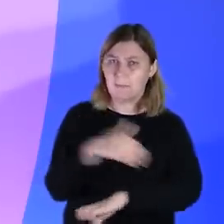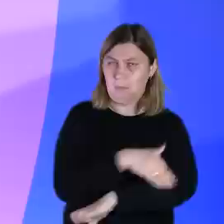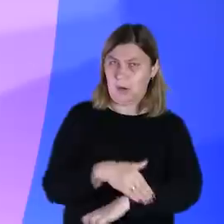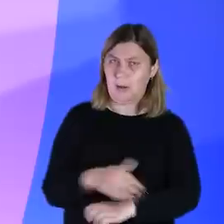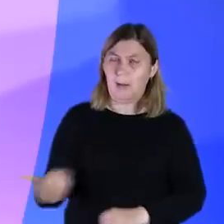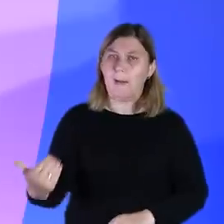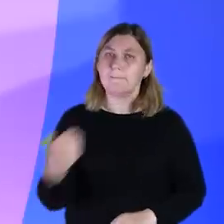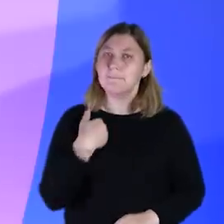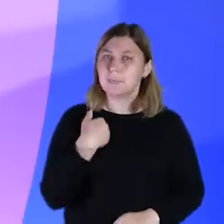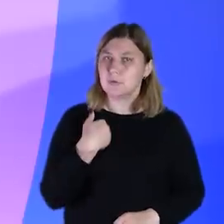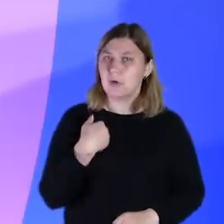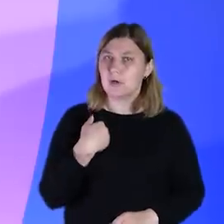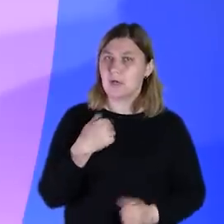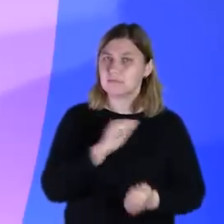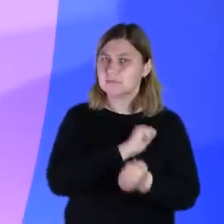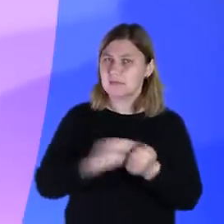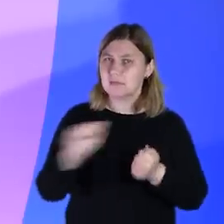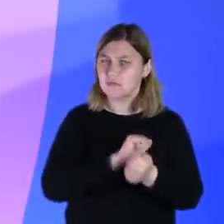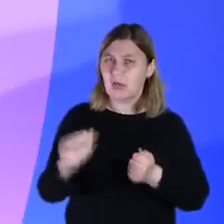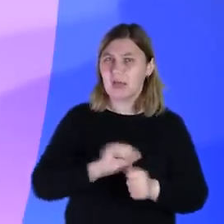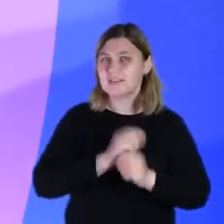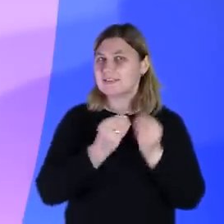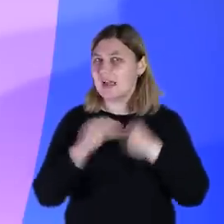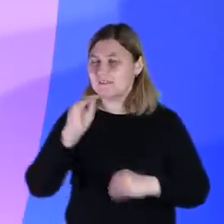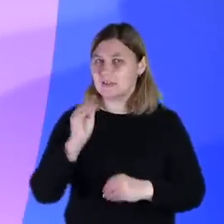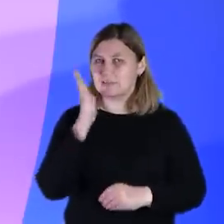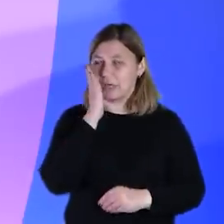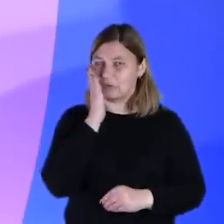było zdemoralizowanie jak największej liczby mieszkańców pogranicza. Chodziło o to,